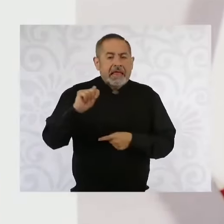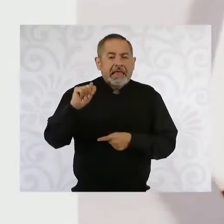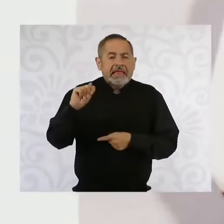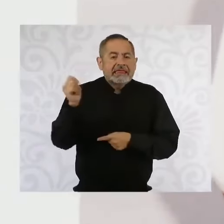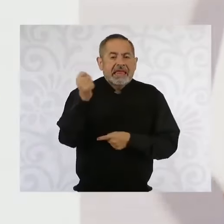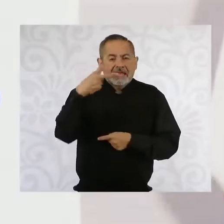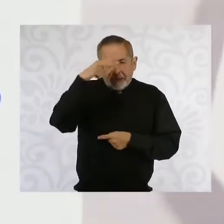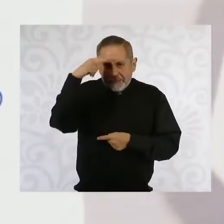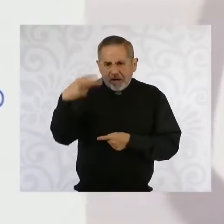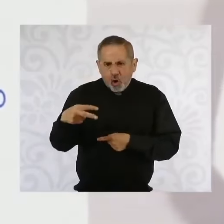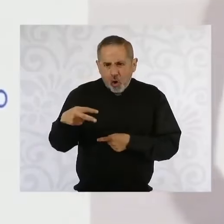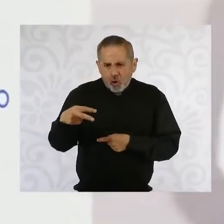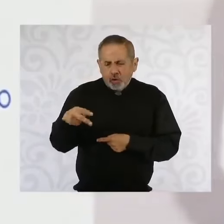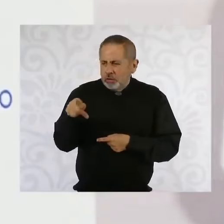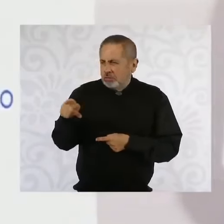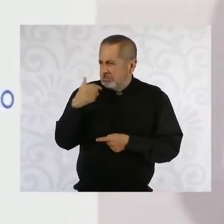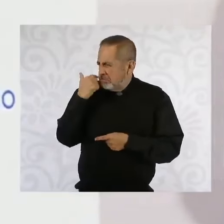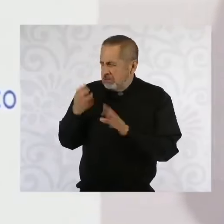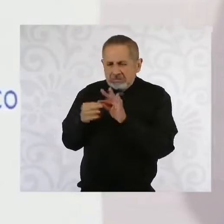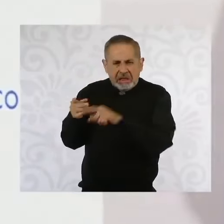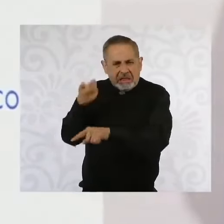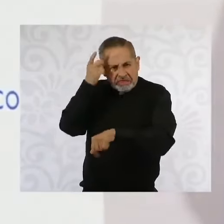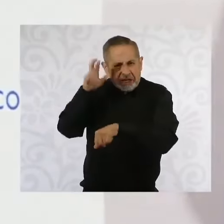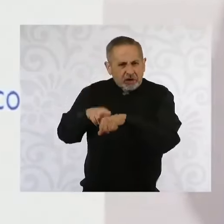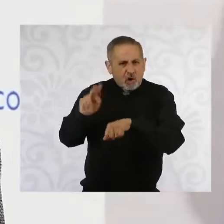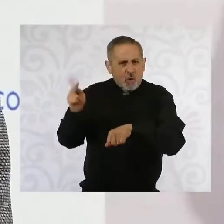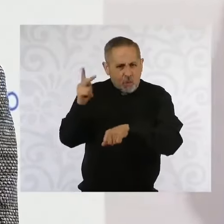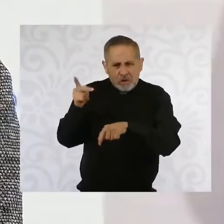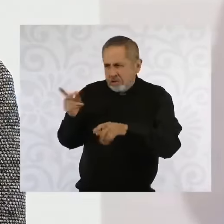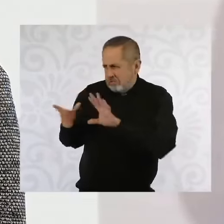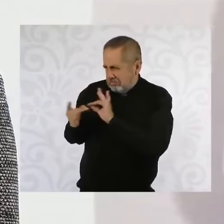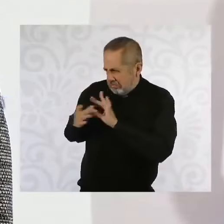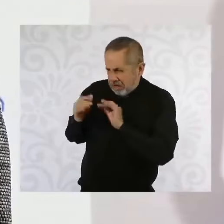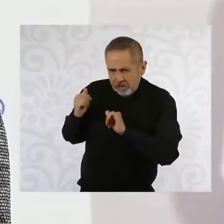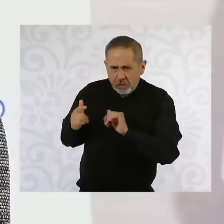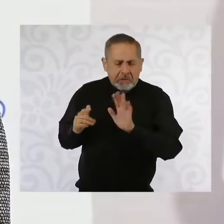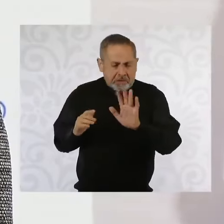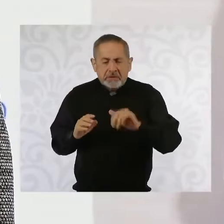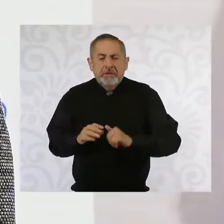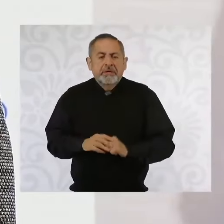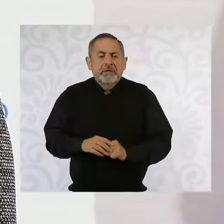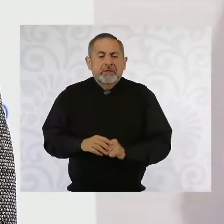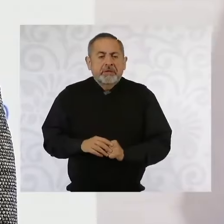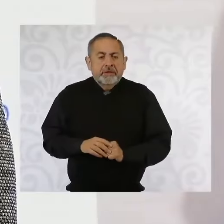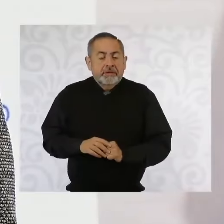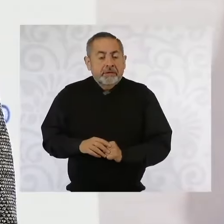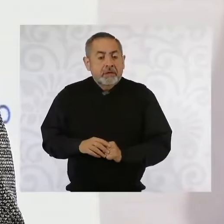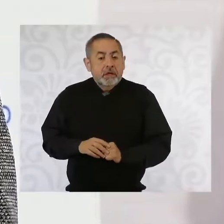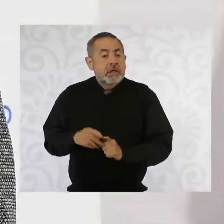no sé si ahora quiera el director del poli comentarnos algo e porque hay muchos